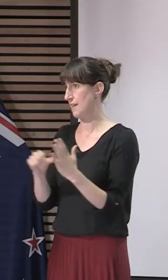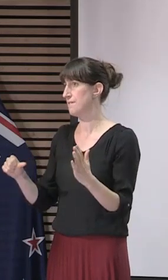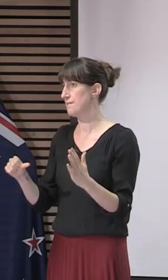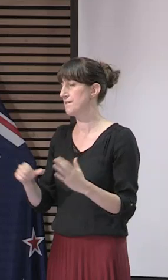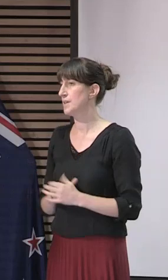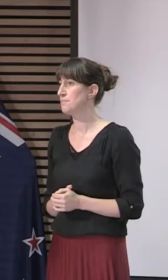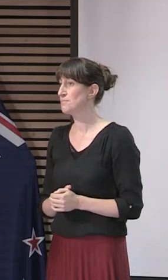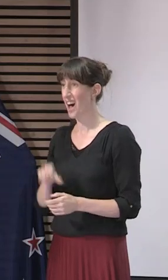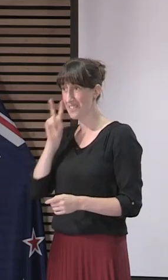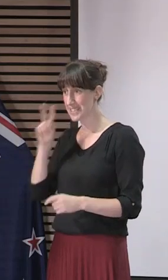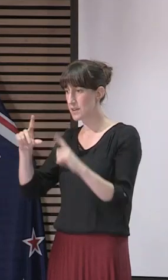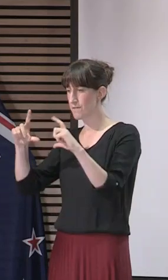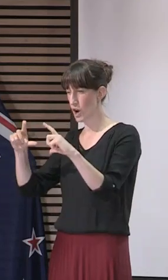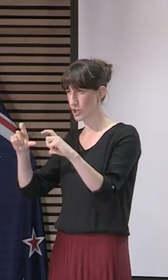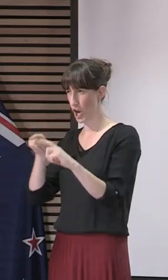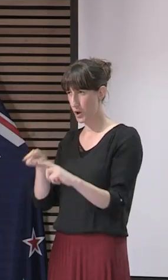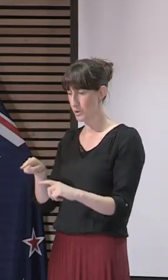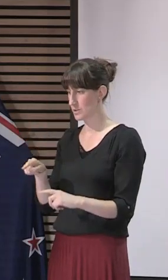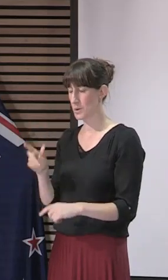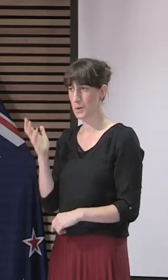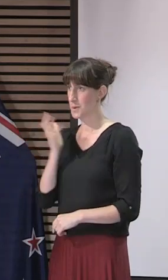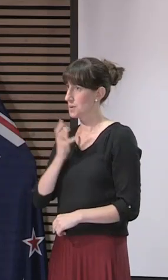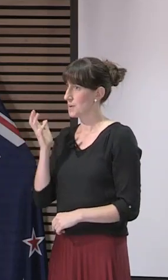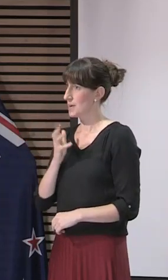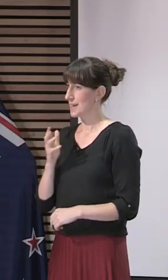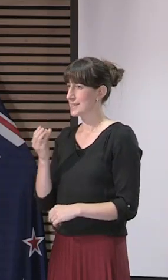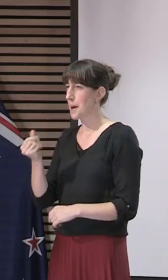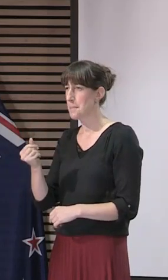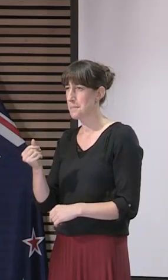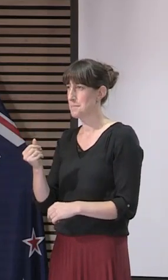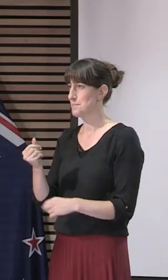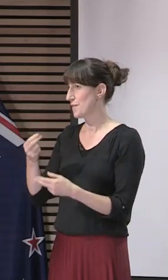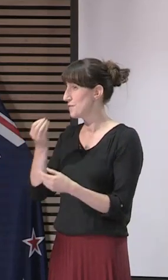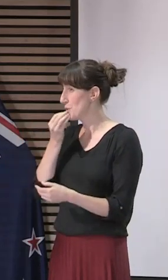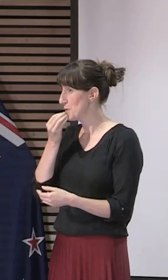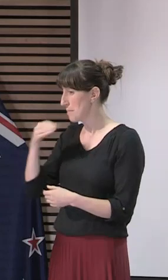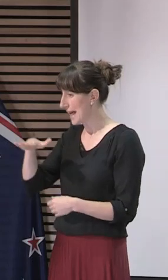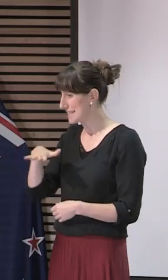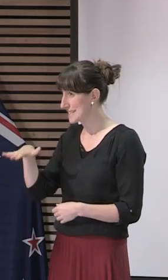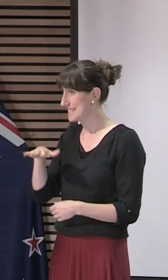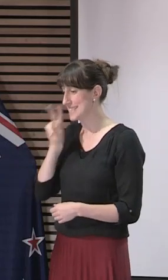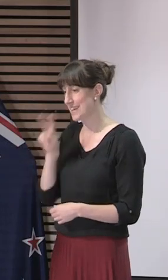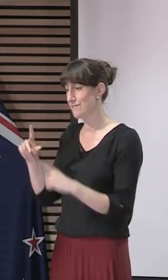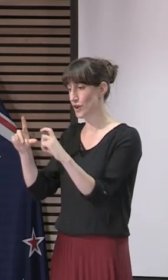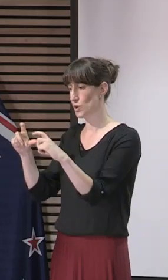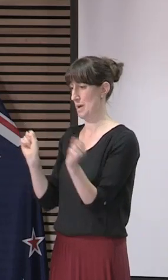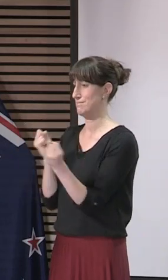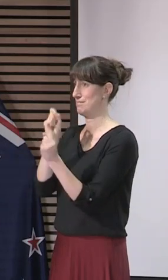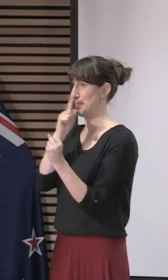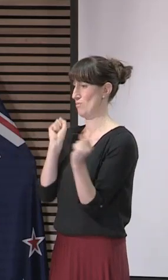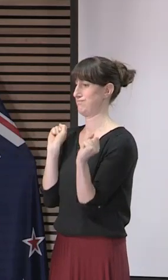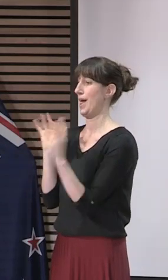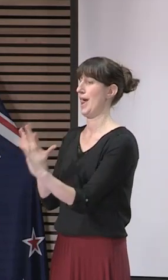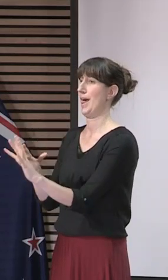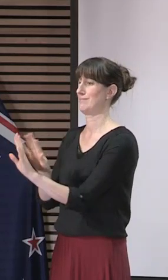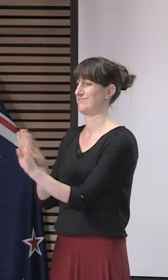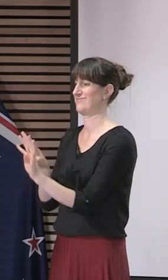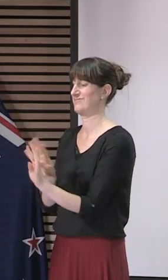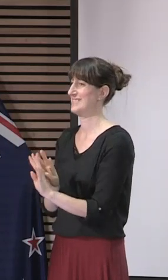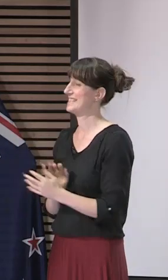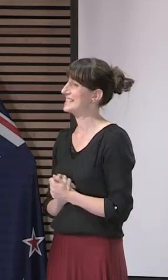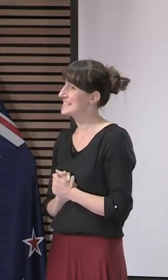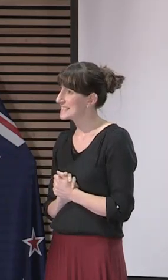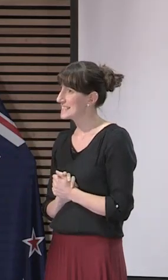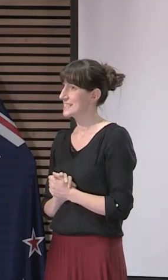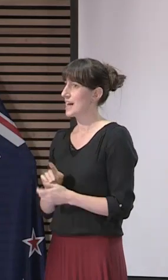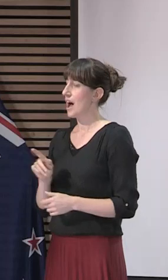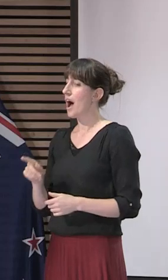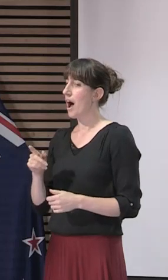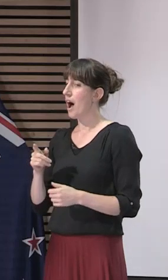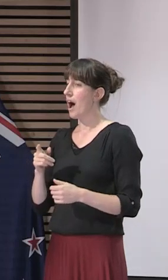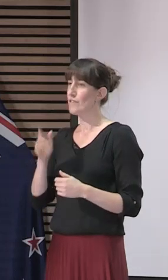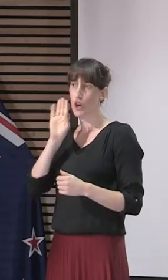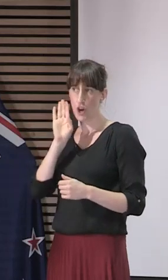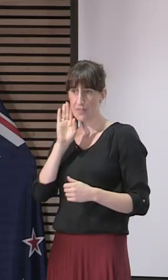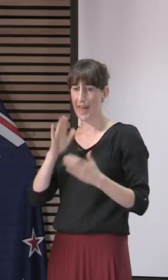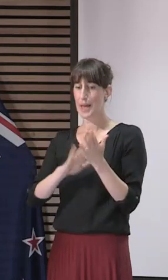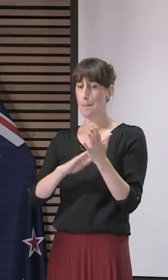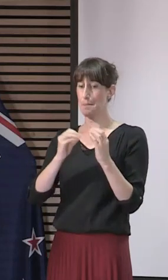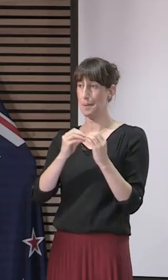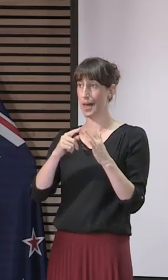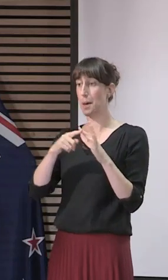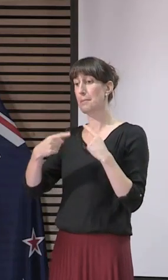i nga ture, kaore matou e raru